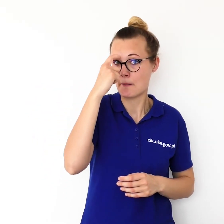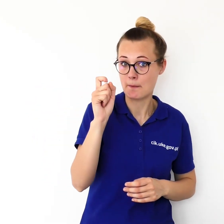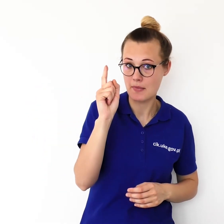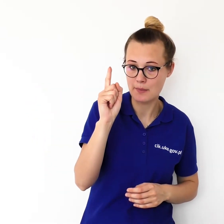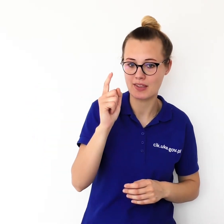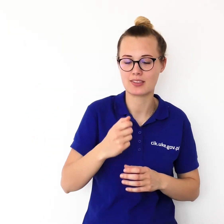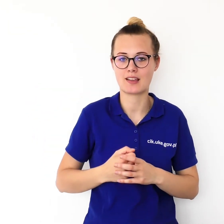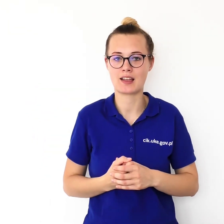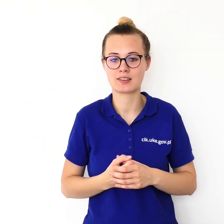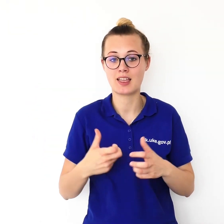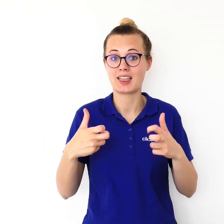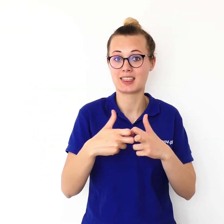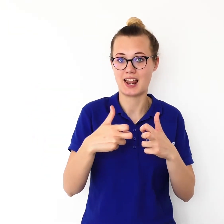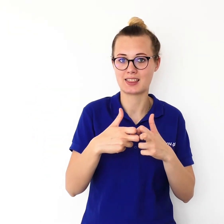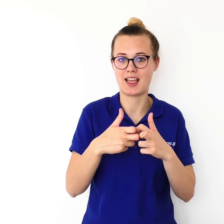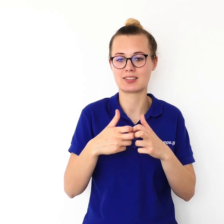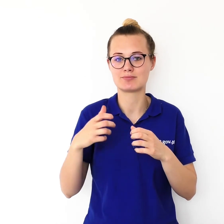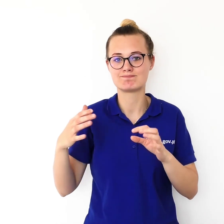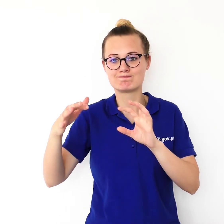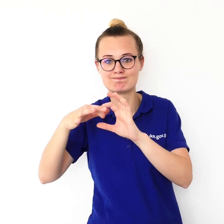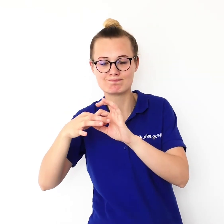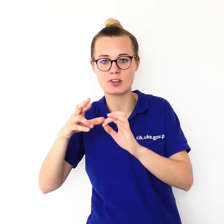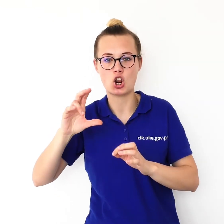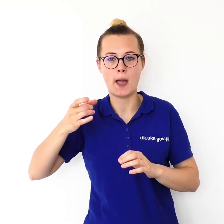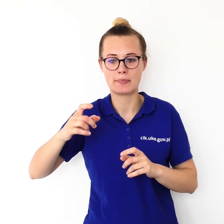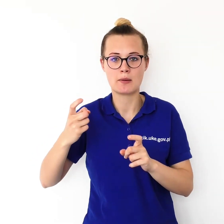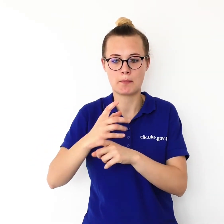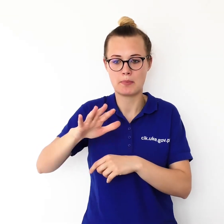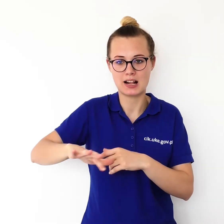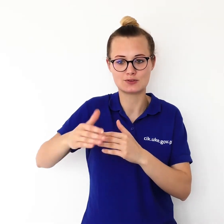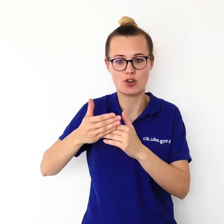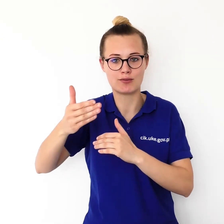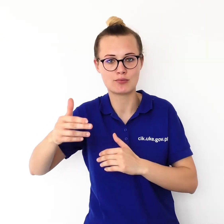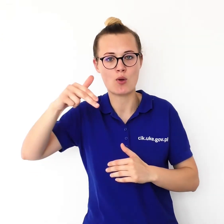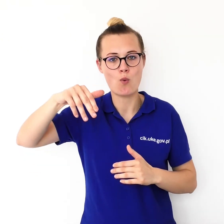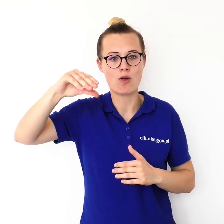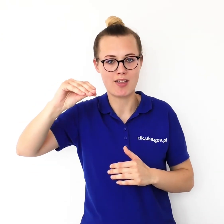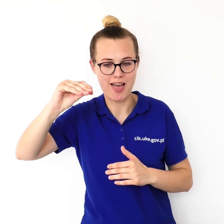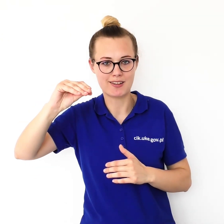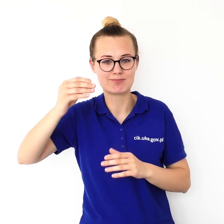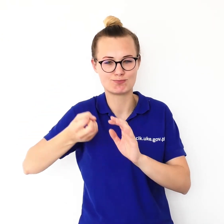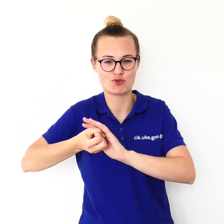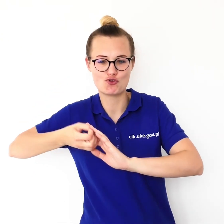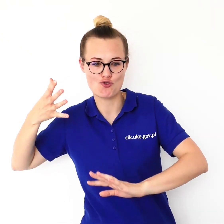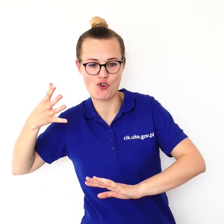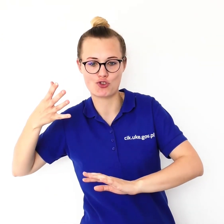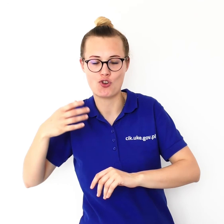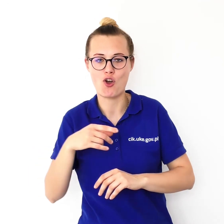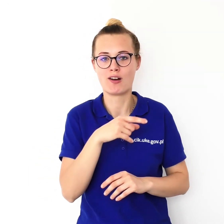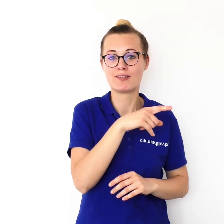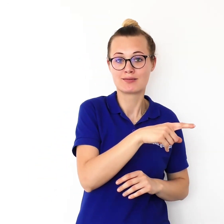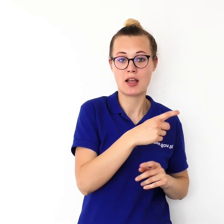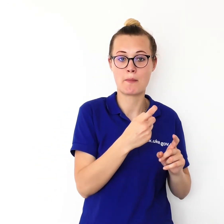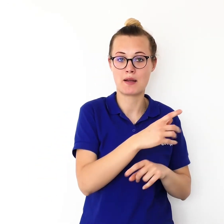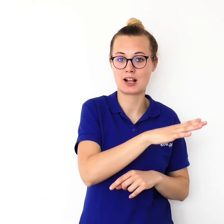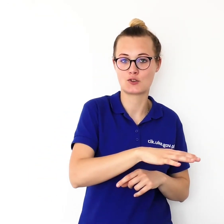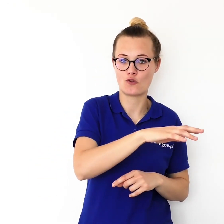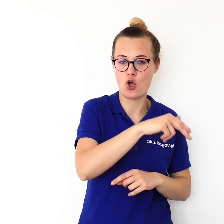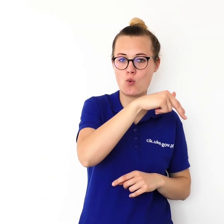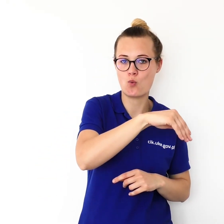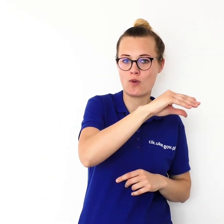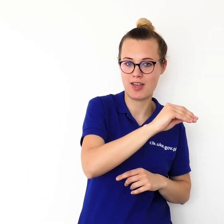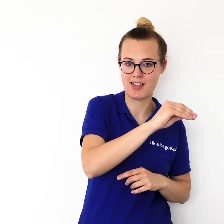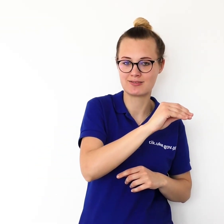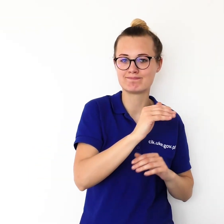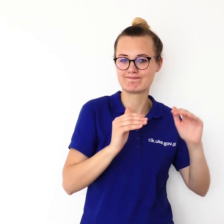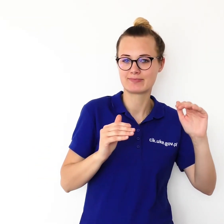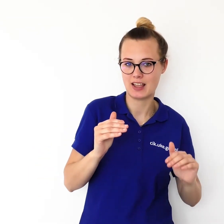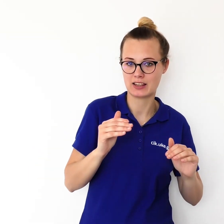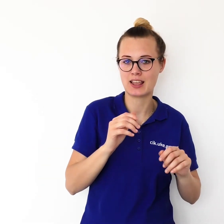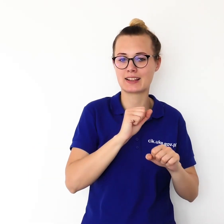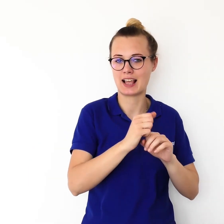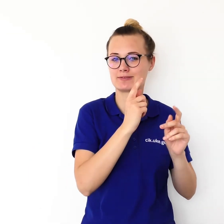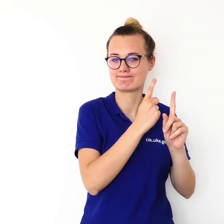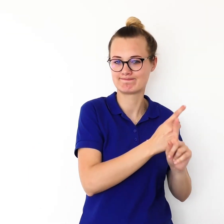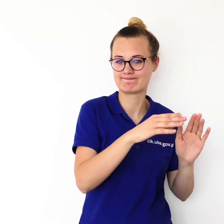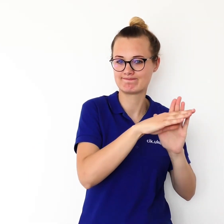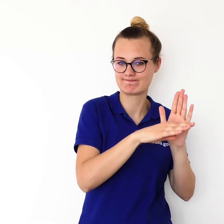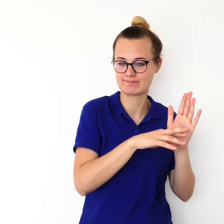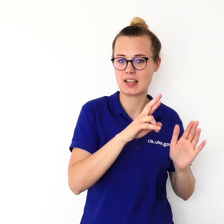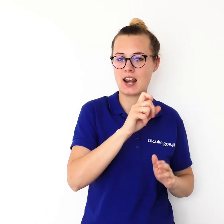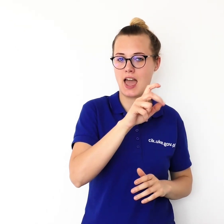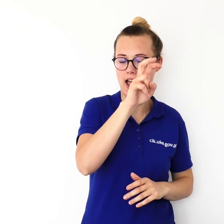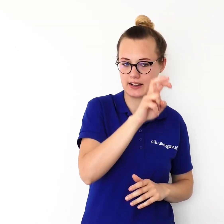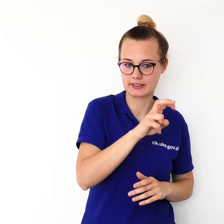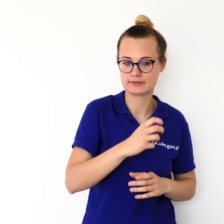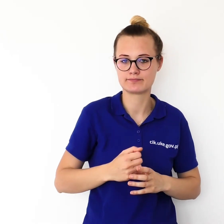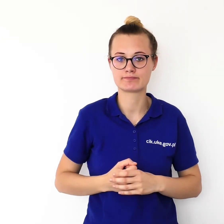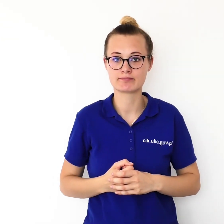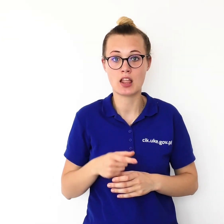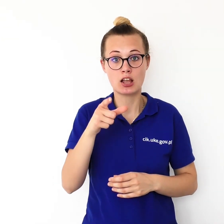Pamiętaj, że opłaty za internet poza UE/EOG mogą być wyższe niż te w UE w ramach RLAH.